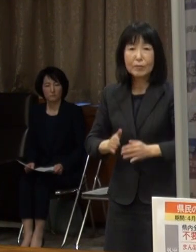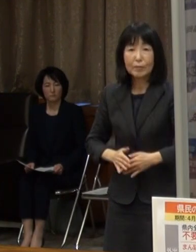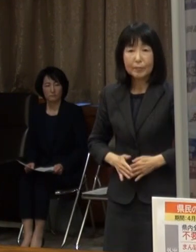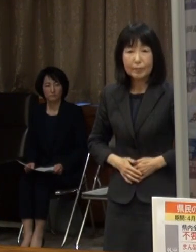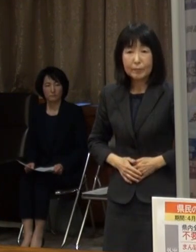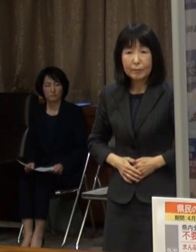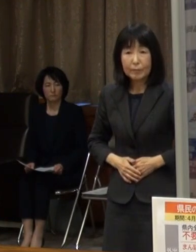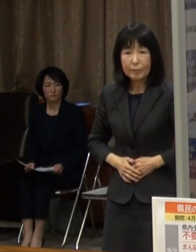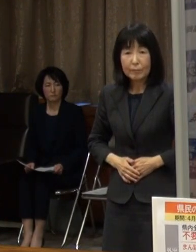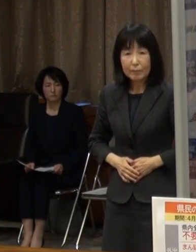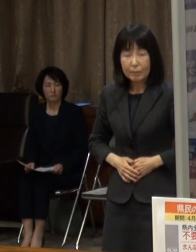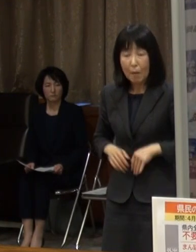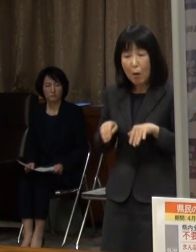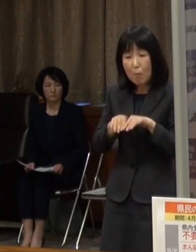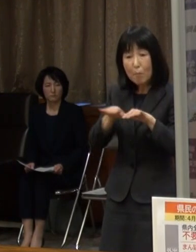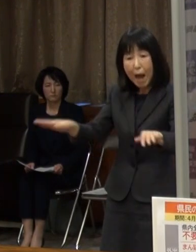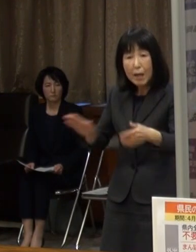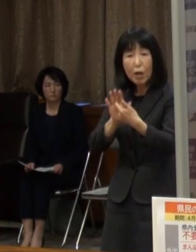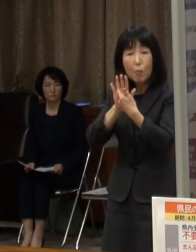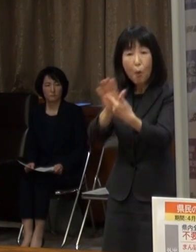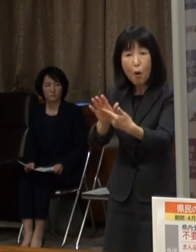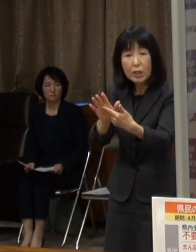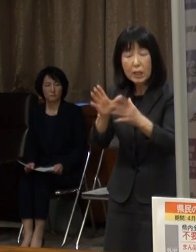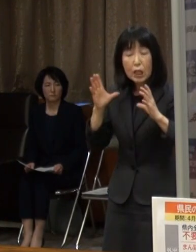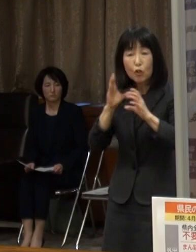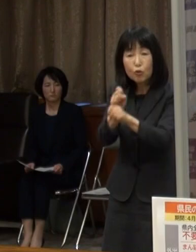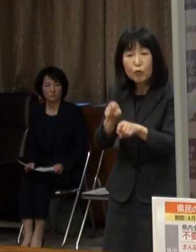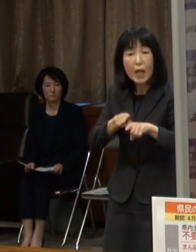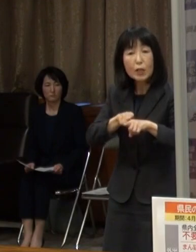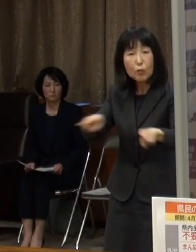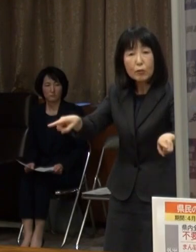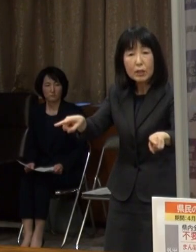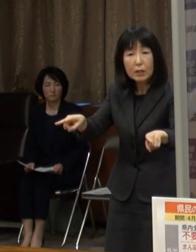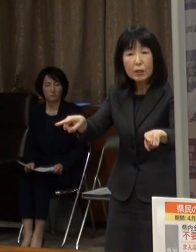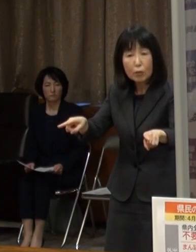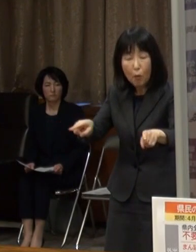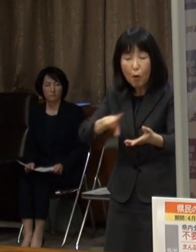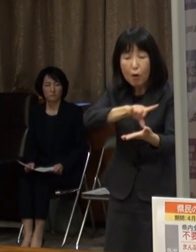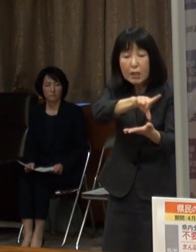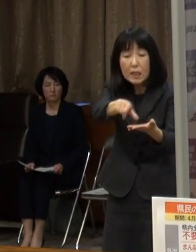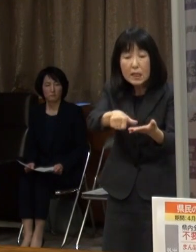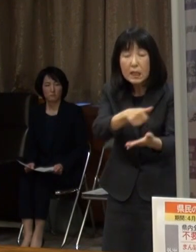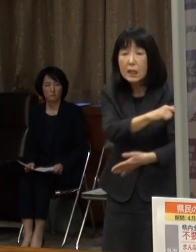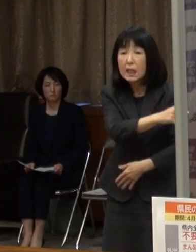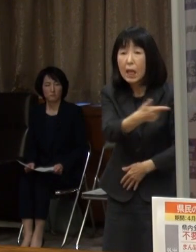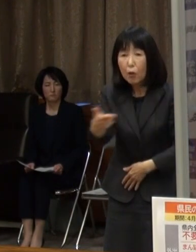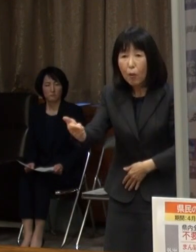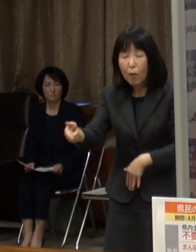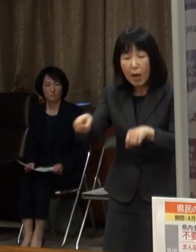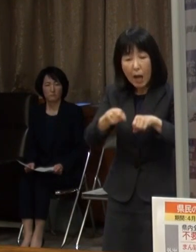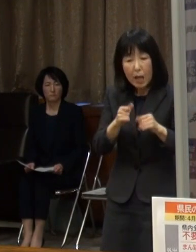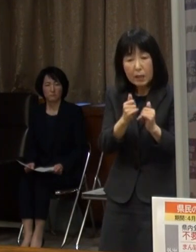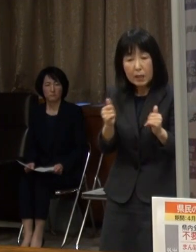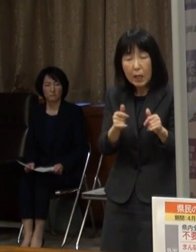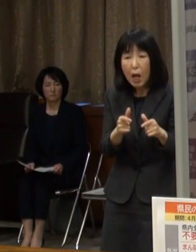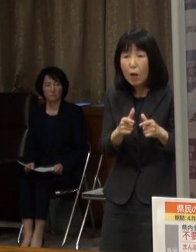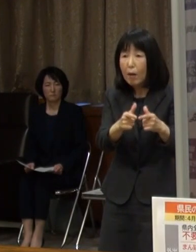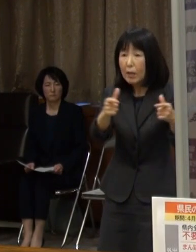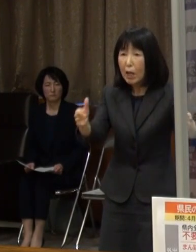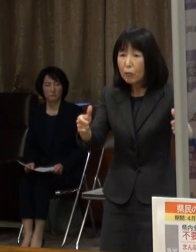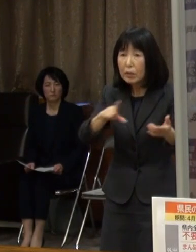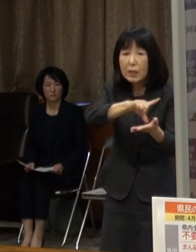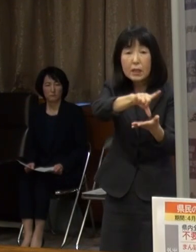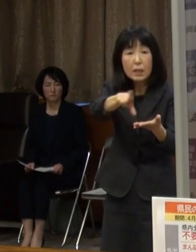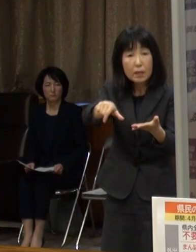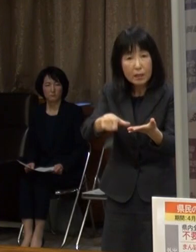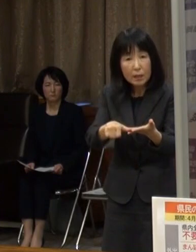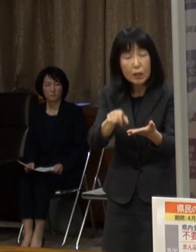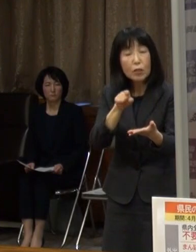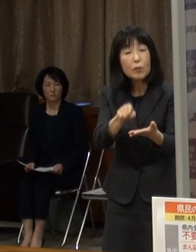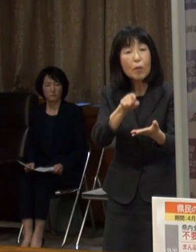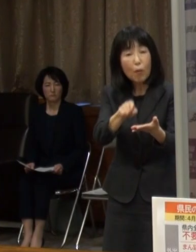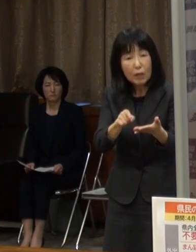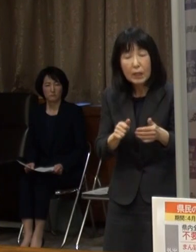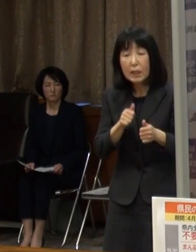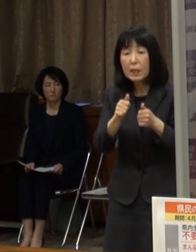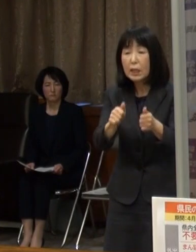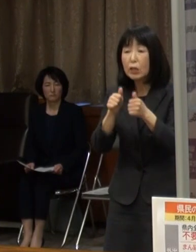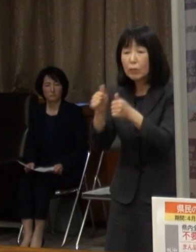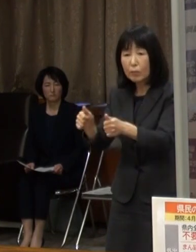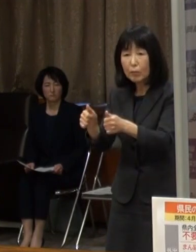まん延防止等重点措置の実施地域など 感染が拡大している地域との不要不急の往来を自粛してください